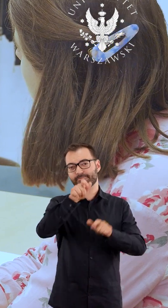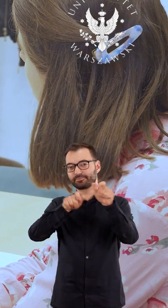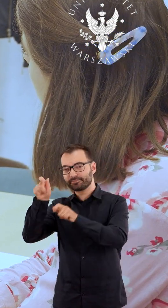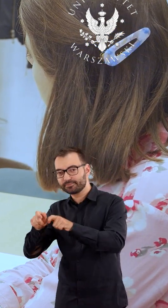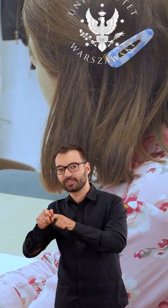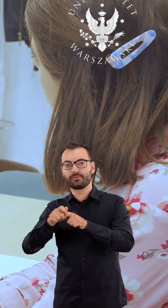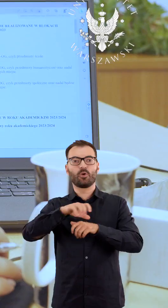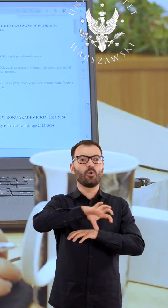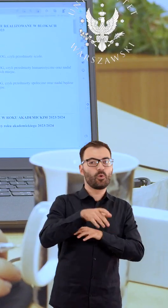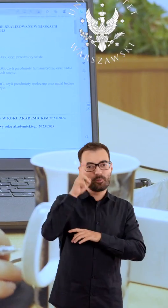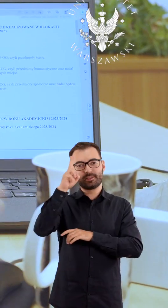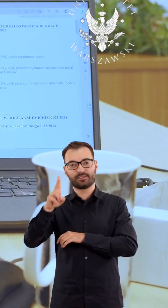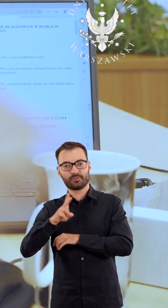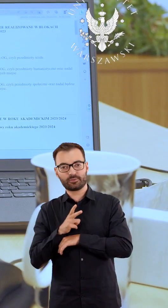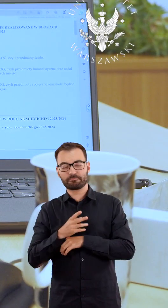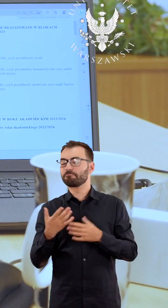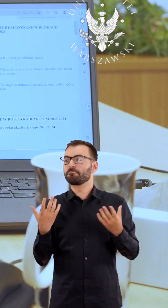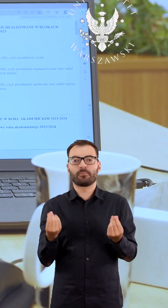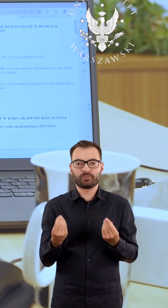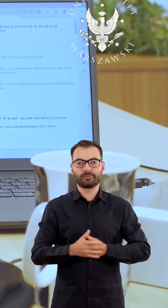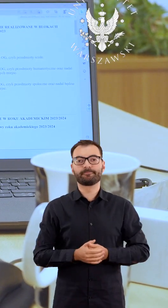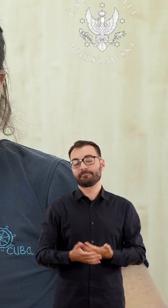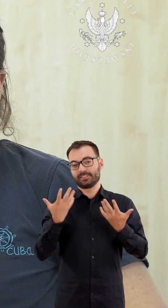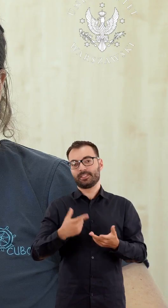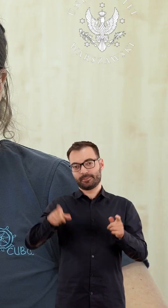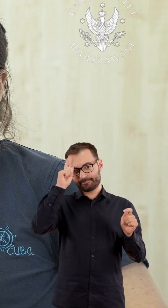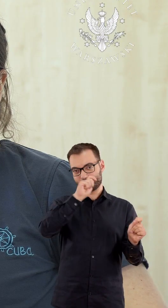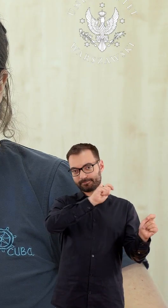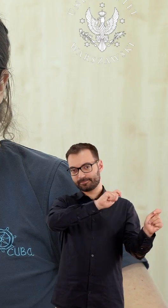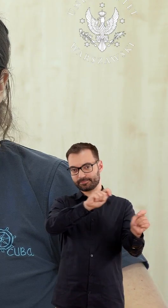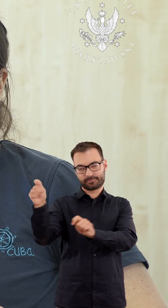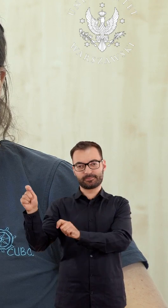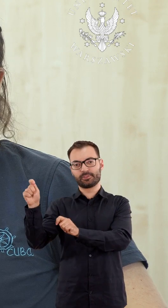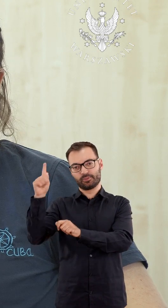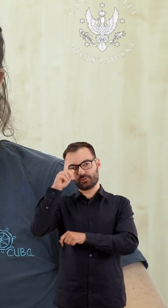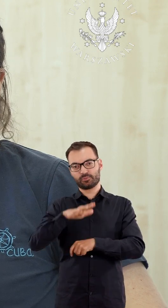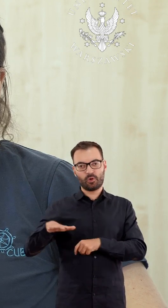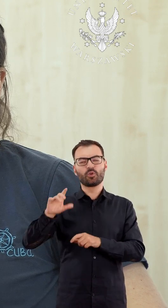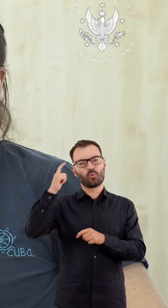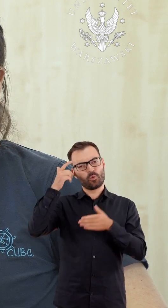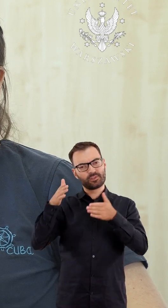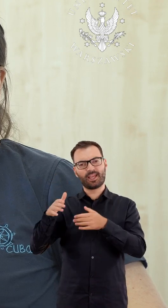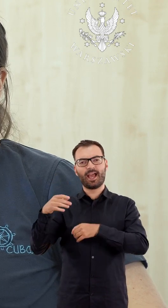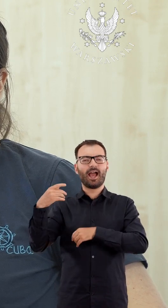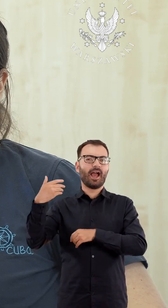z różnymi podmiotami, które mają na celu uświadamianie społeczeństwa, w szczególności społeczności akademickiej,